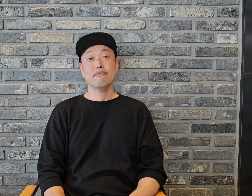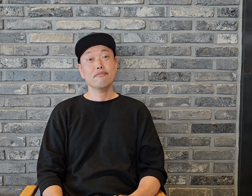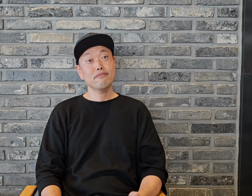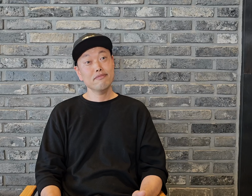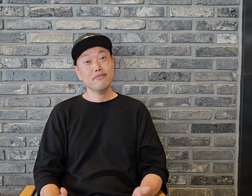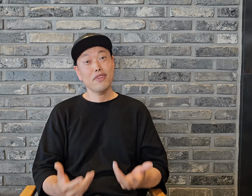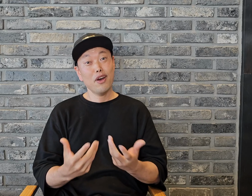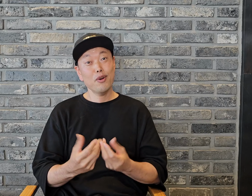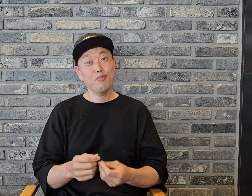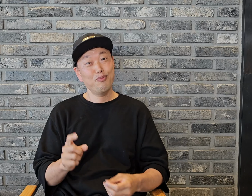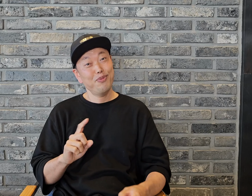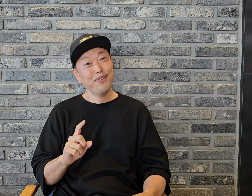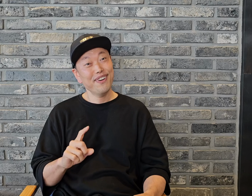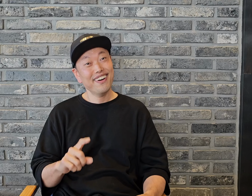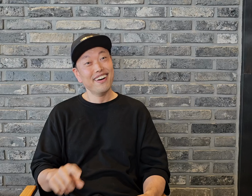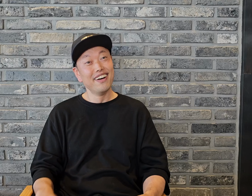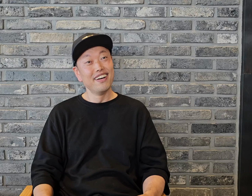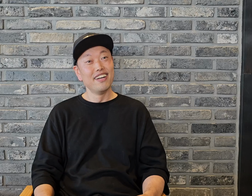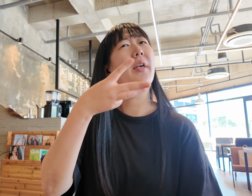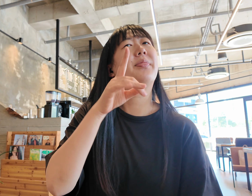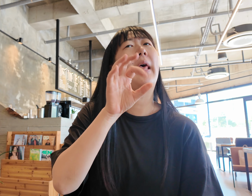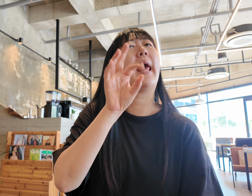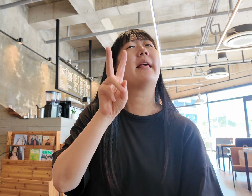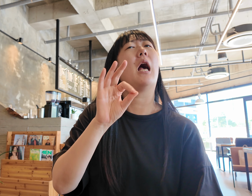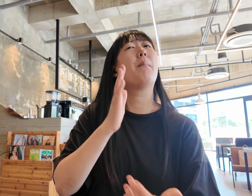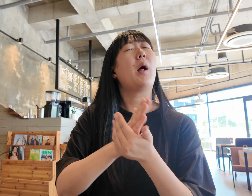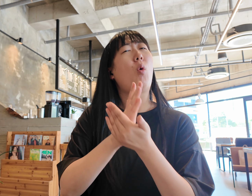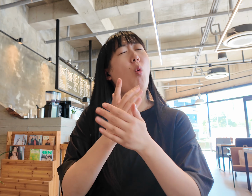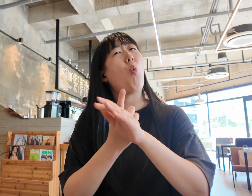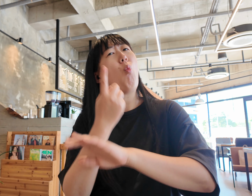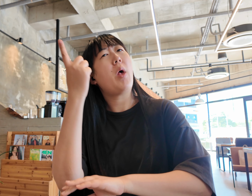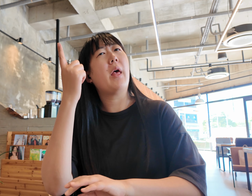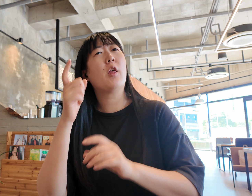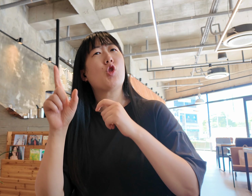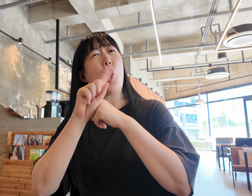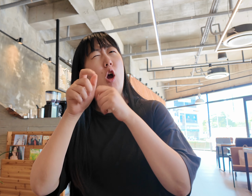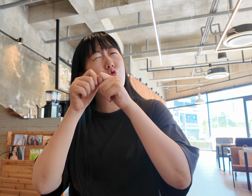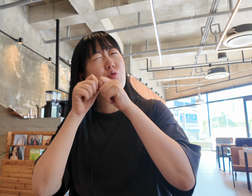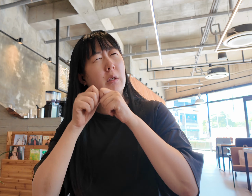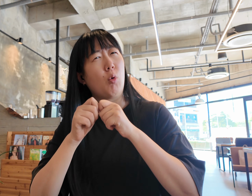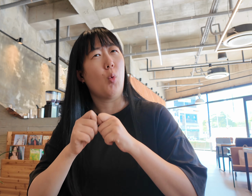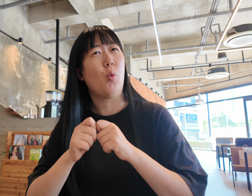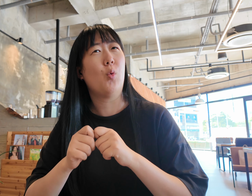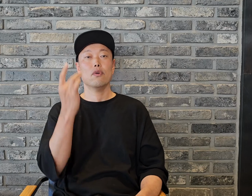Möchten Sie mir noch ein Beispiel geben? Bitte erläutern Sie dies ausführlich anhand eines anderen Beispiels als der Sonne.